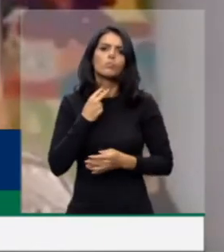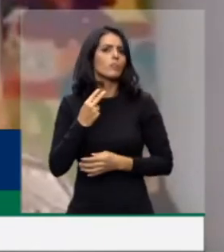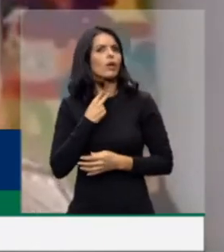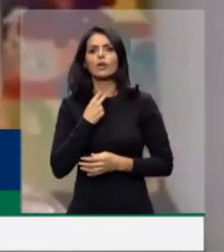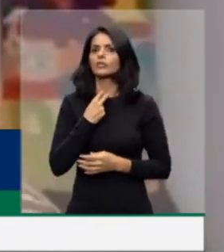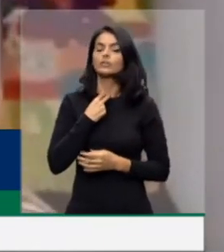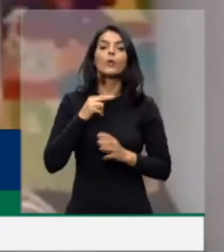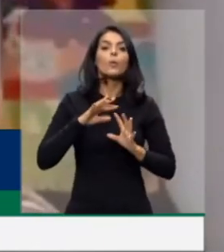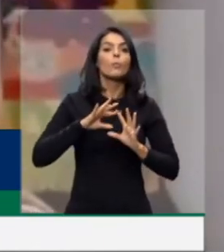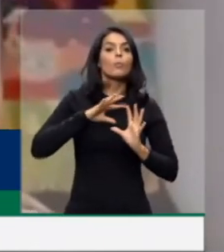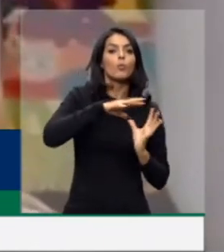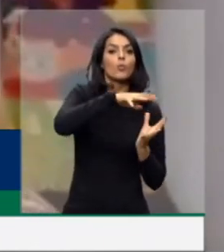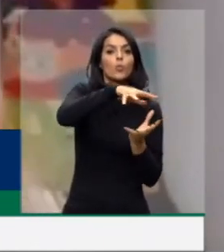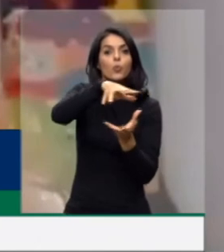TIRAR RECURSOS, QUE A ÁREA DE